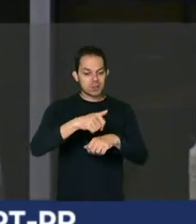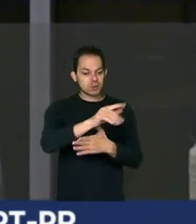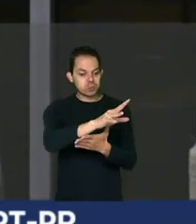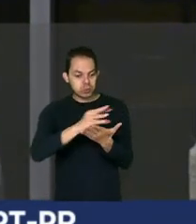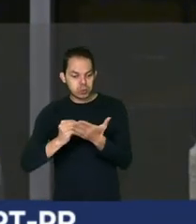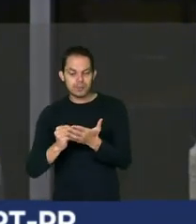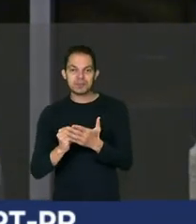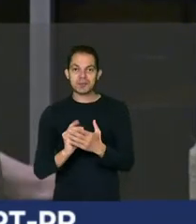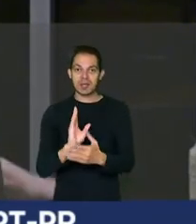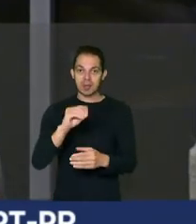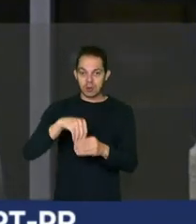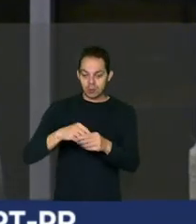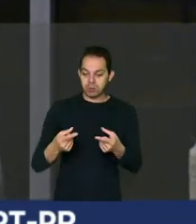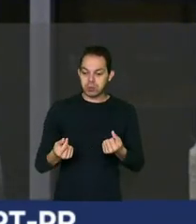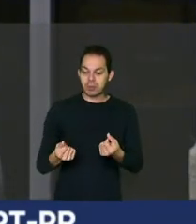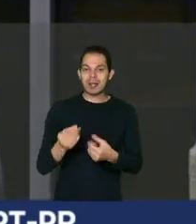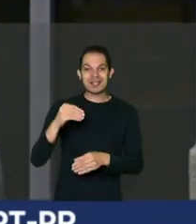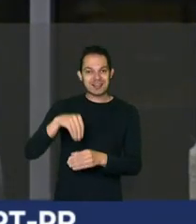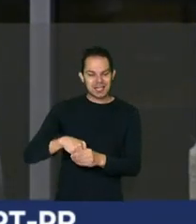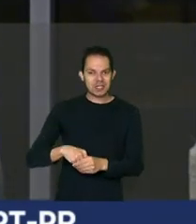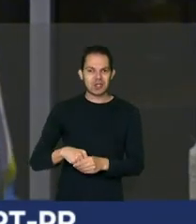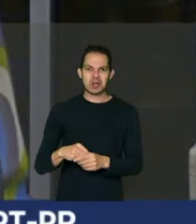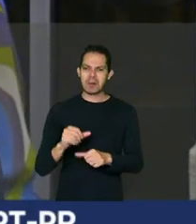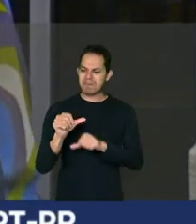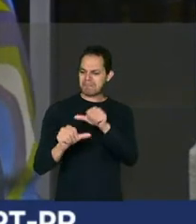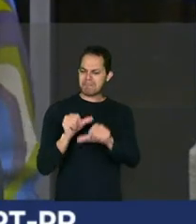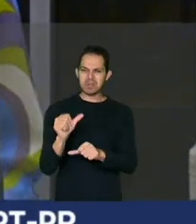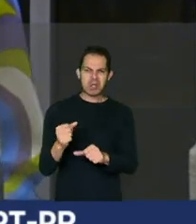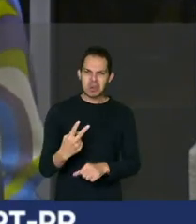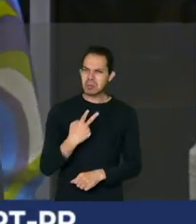NUNCA FORAM DOLARIZADOS, TINHAM REFERÊNCIA EXTERNA, MAS ERA COM CUSTO INTERNO. QUE HISTÓRIA É ESSA QUE NÃO